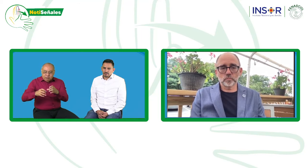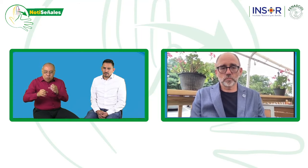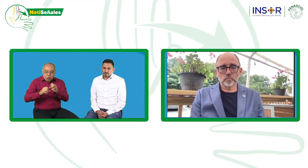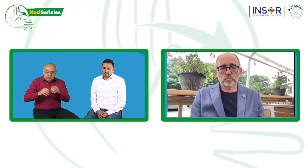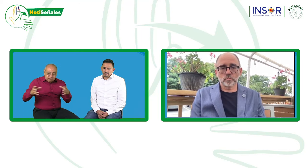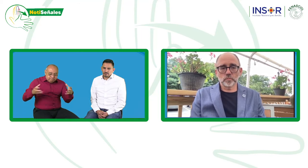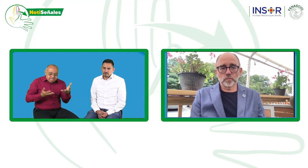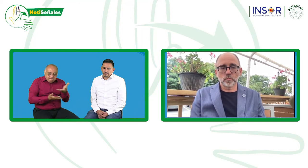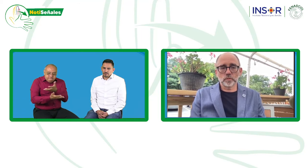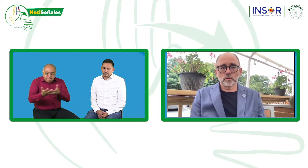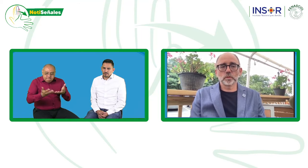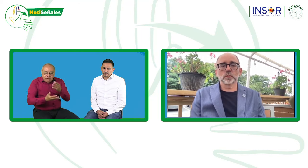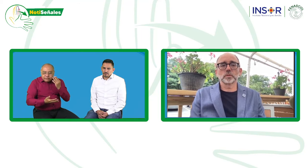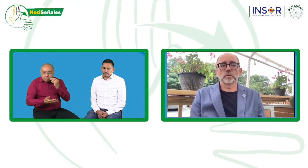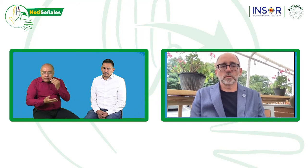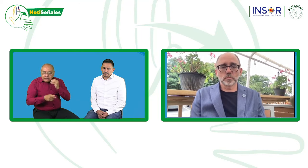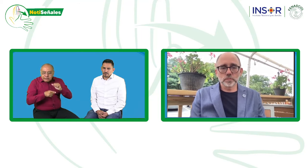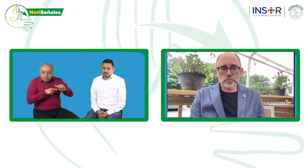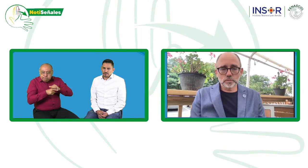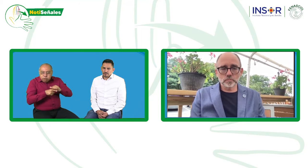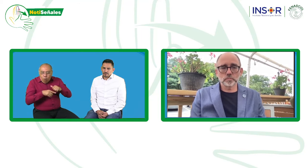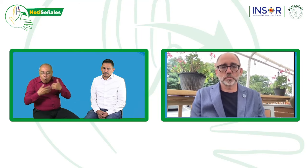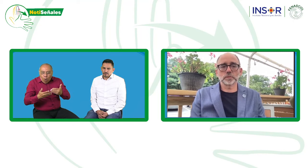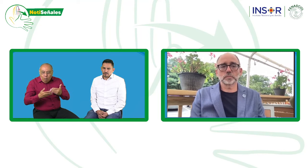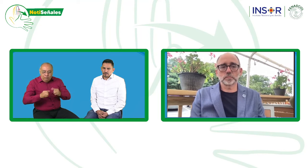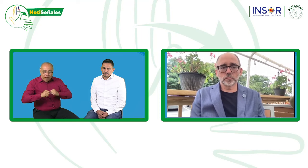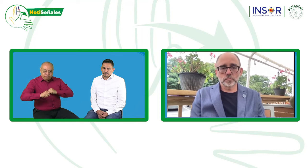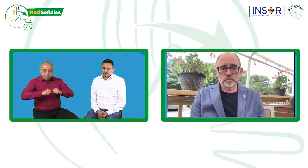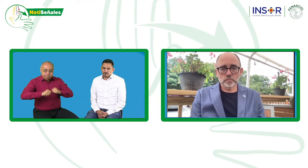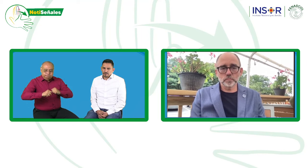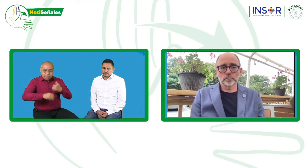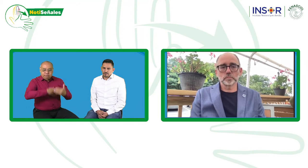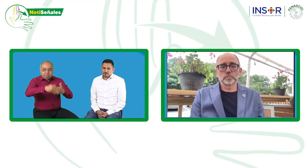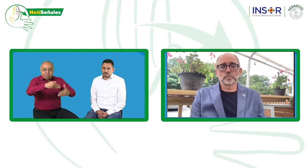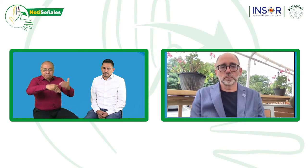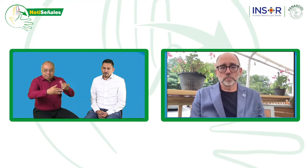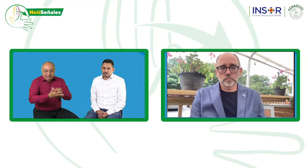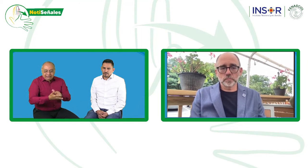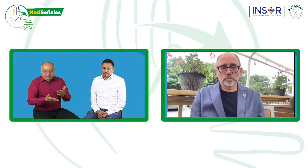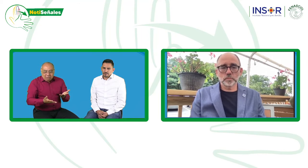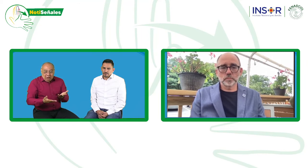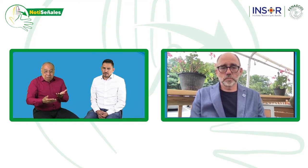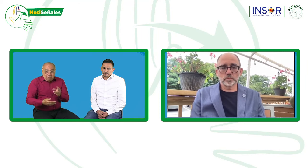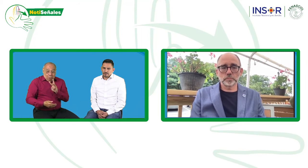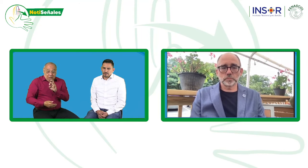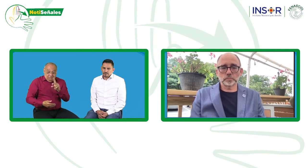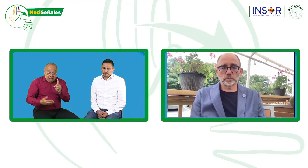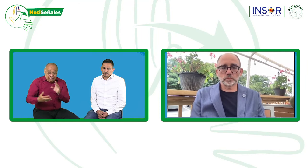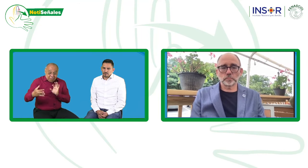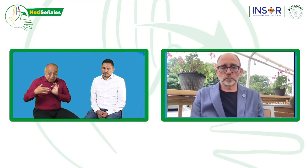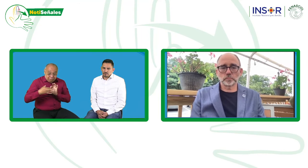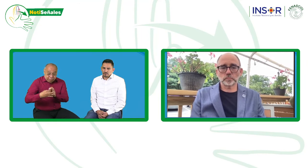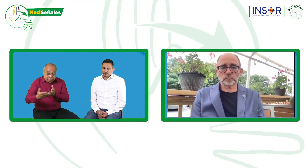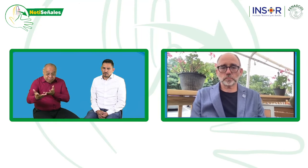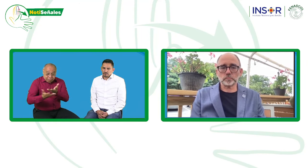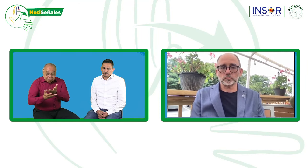Giovanni poder establecer como una reunión con la federación